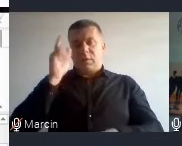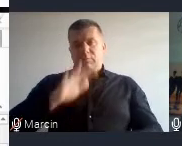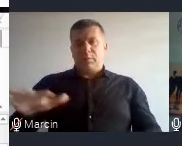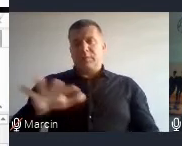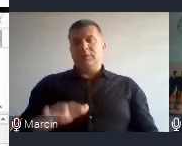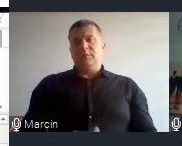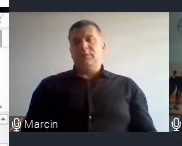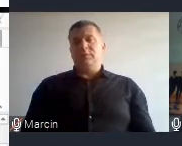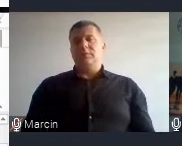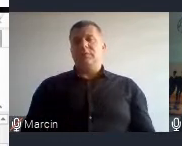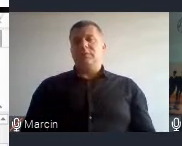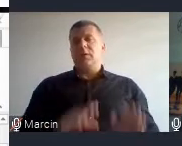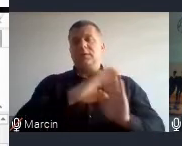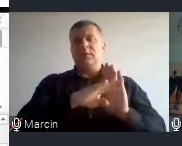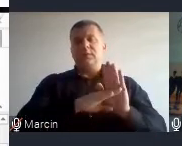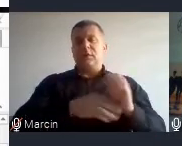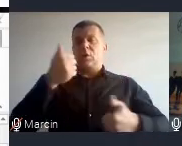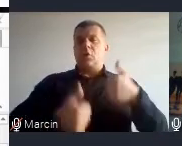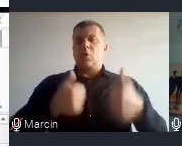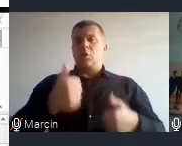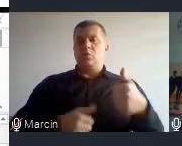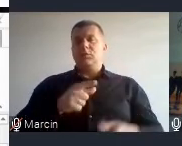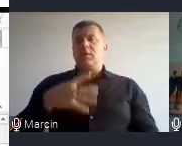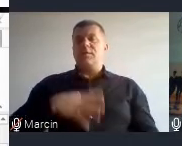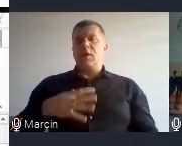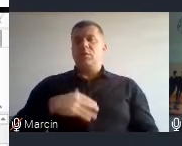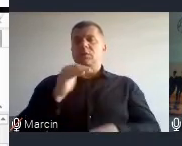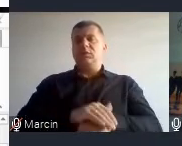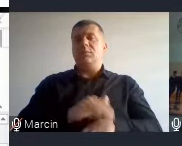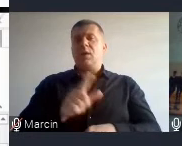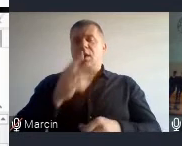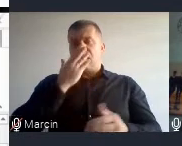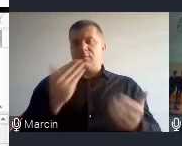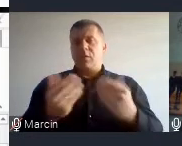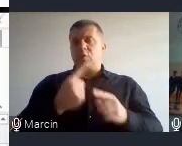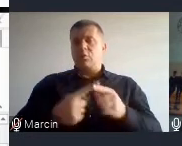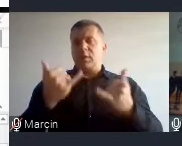Natomiast w zasadzie konkurencyjności szacowanie tej wartości zamówienia będzie wyglądało odrobinę inaczej.